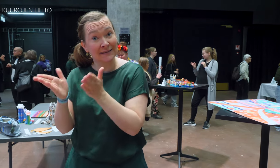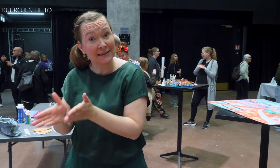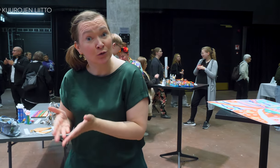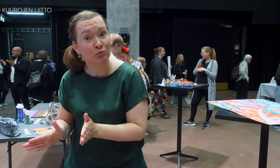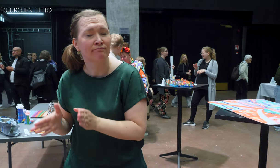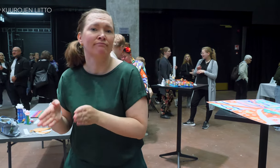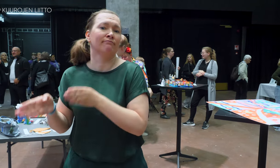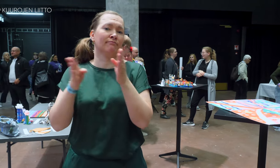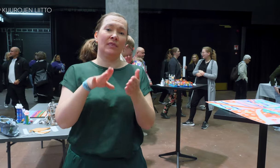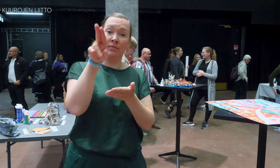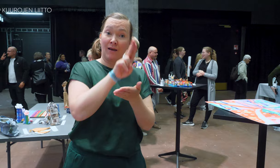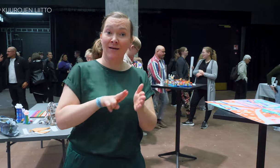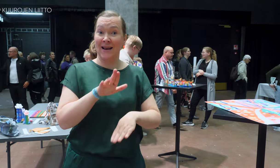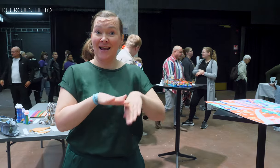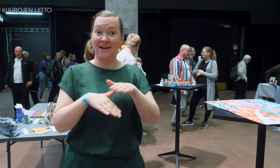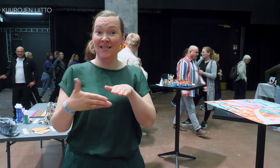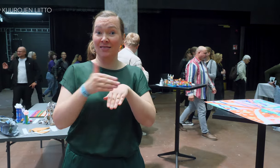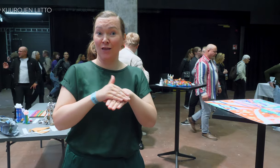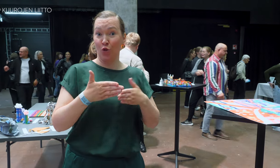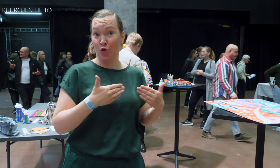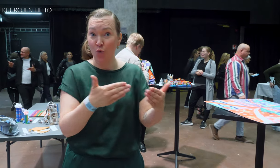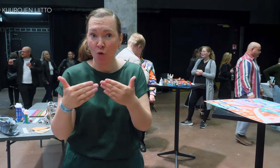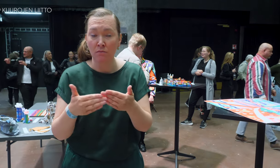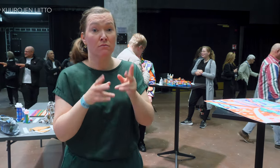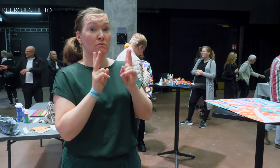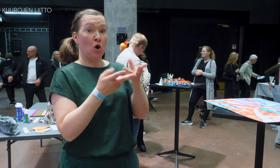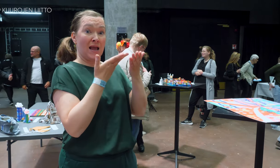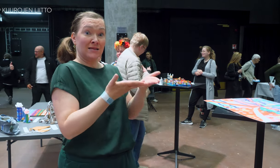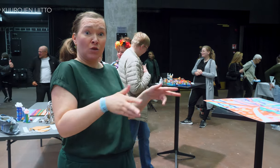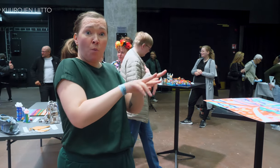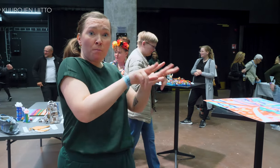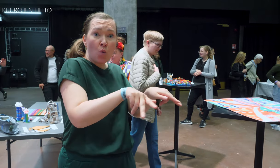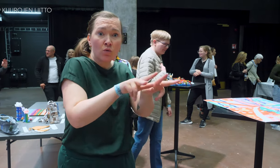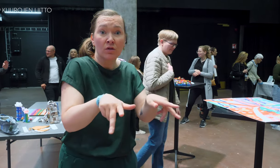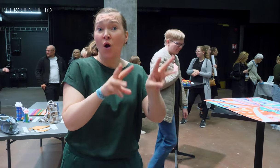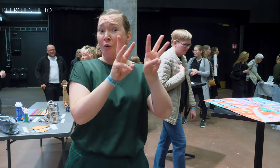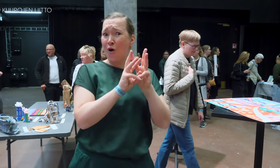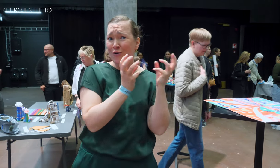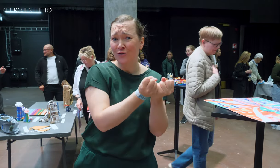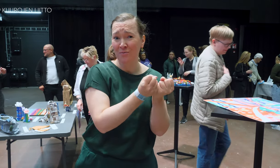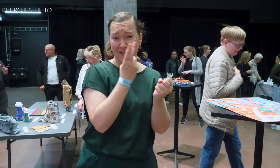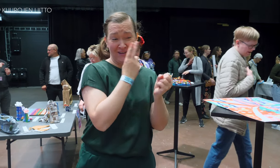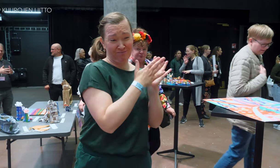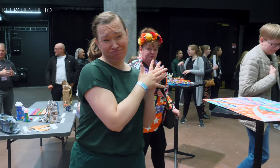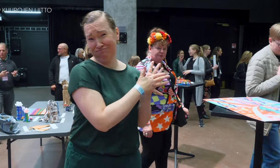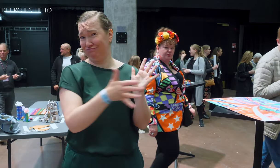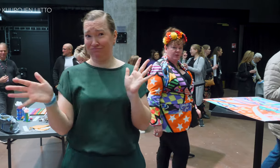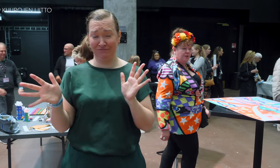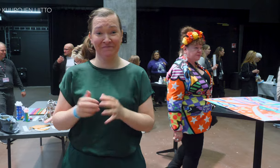Ohjelmassa on esityksiä, taide- ja kädentaitotöitä, esittelypöytiä sekä työpajoja.